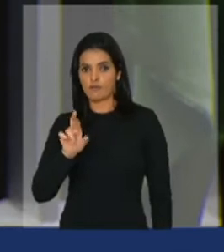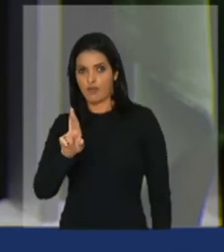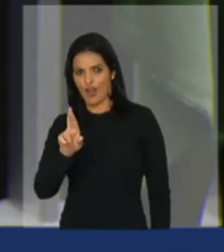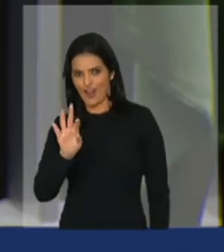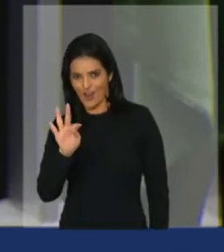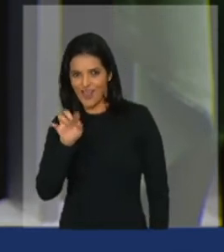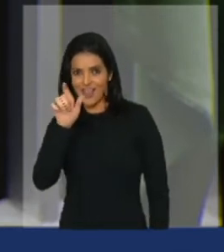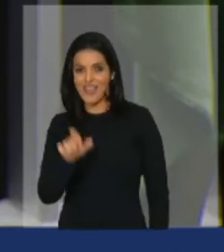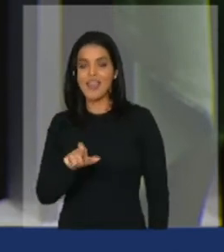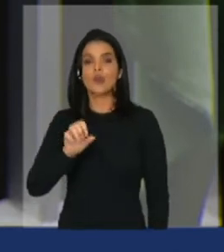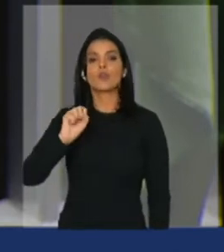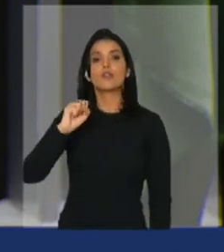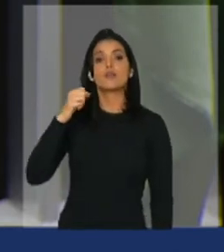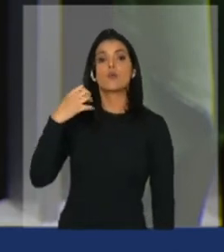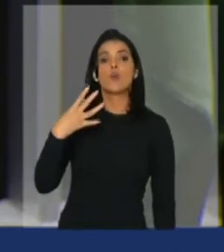DOMINGO AOS 84 ANOS DE IDADE, FRANCISCO FOI UM DOS